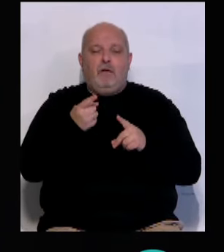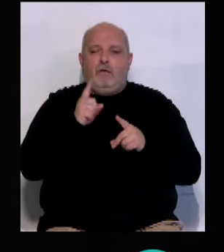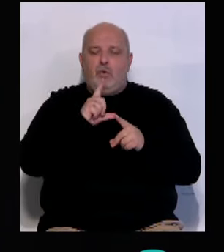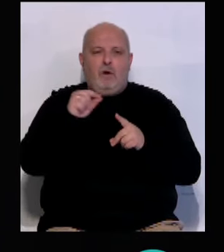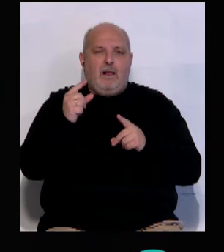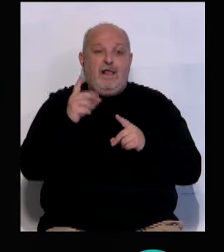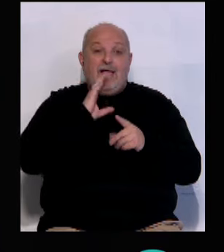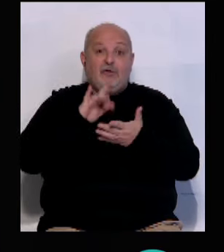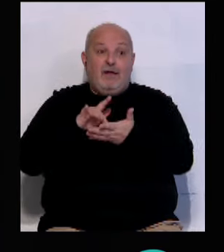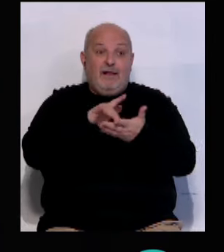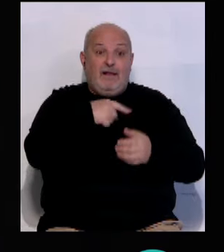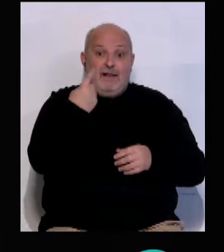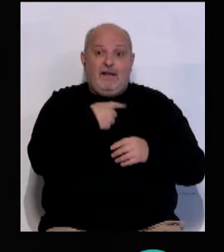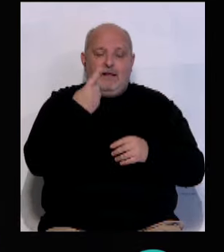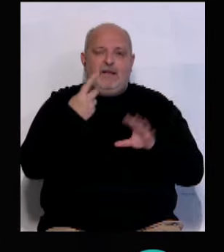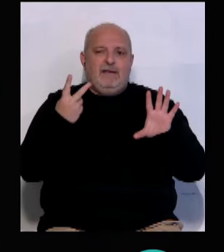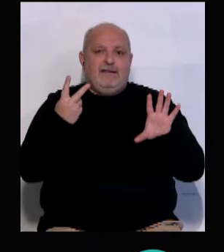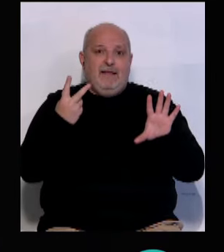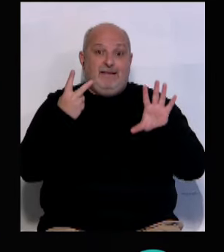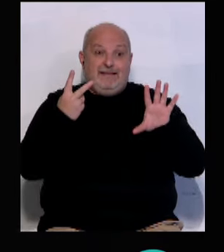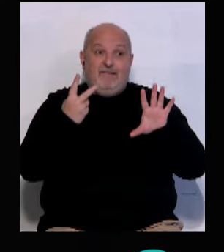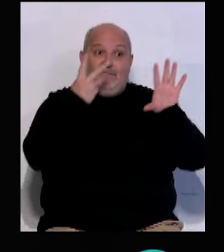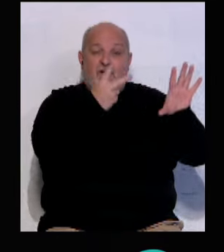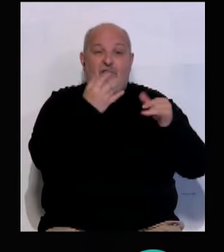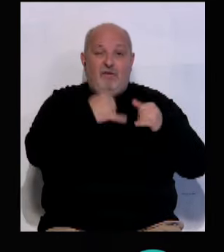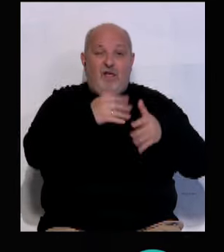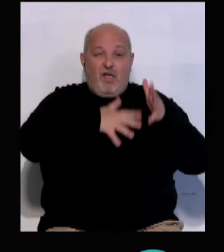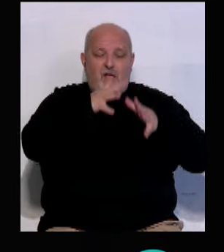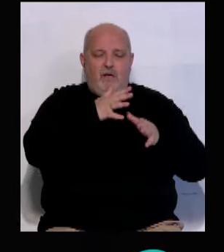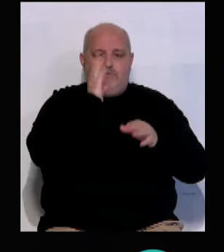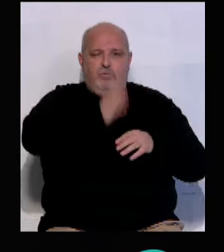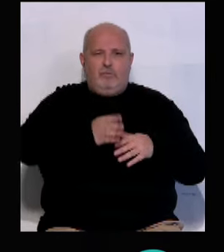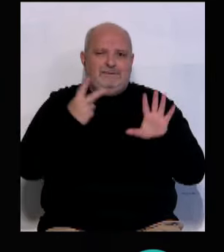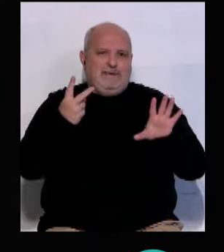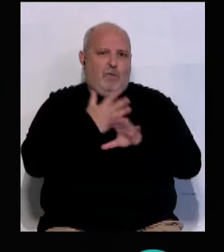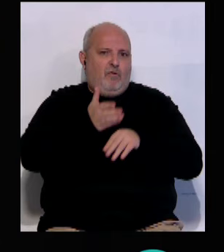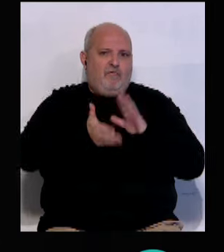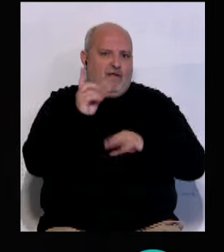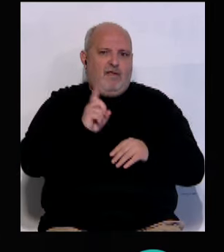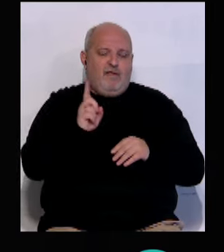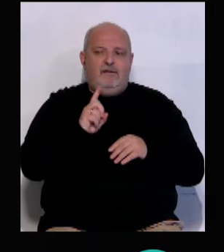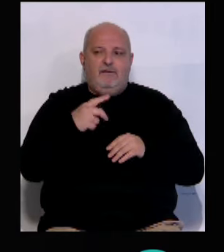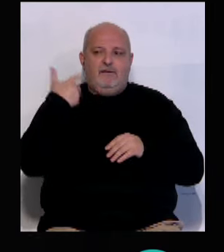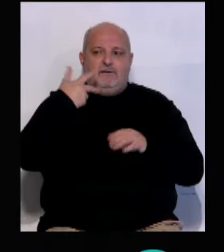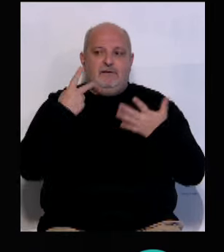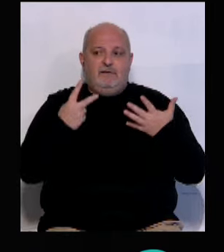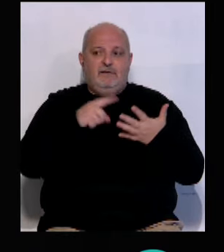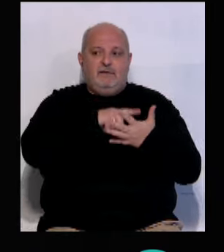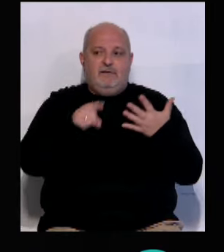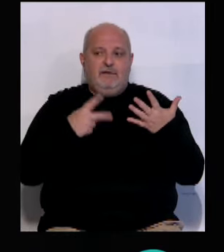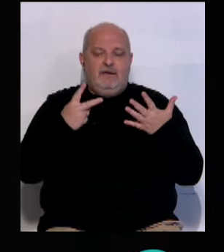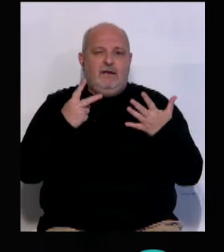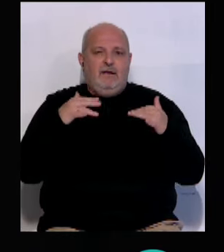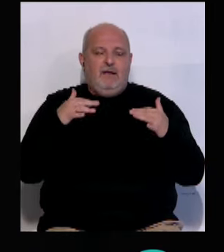los que hab salido claro éramos siete luego enfoca la cámara salimos los siete partidos de la liga la